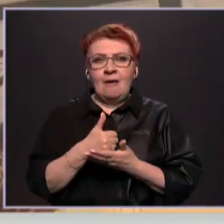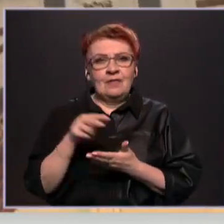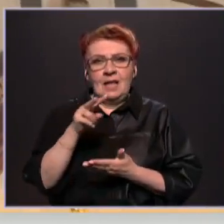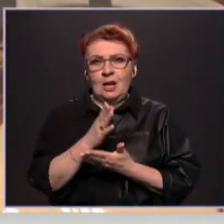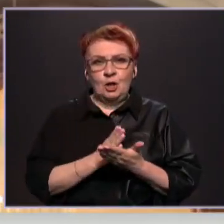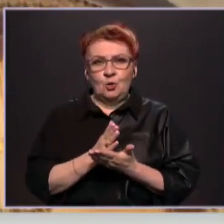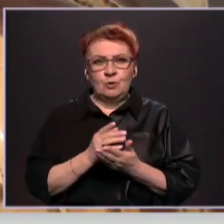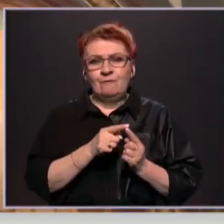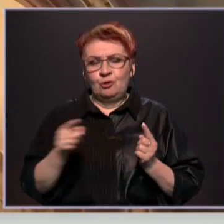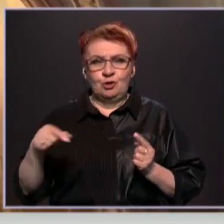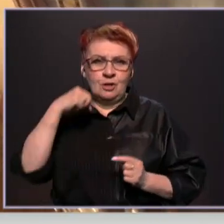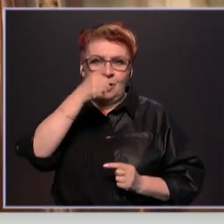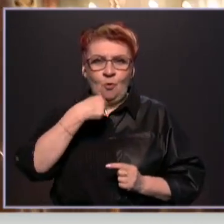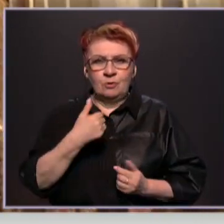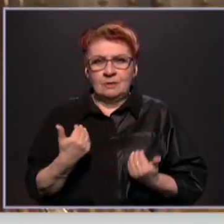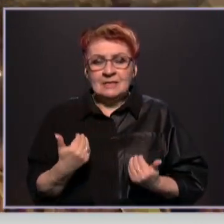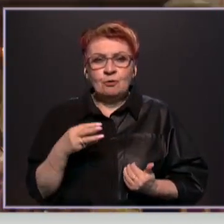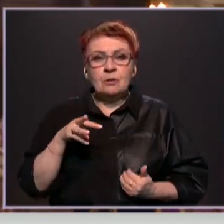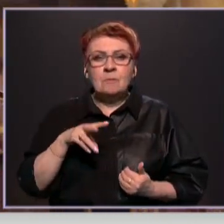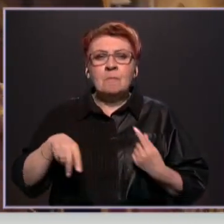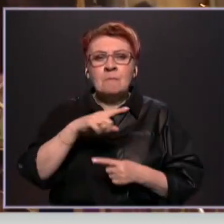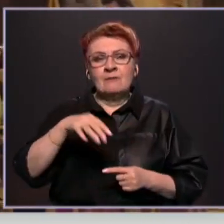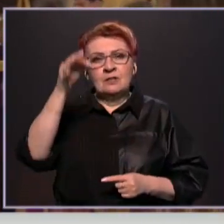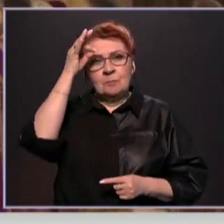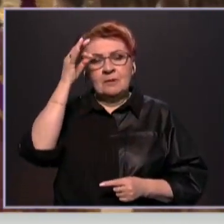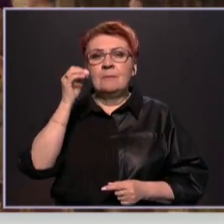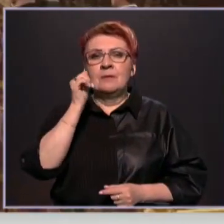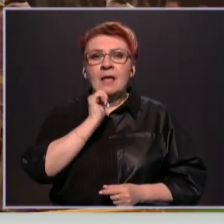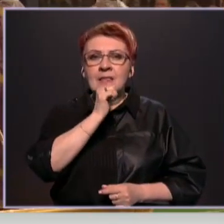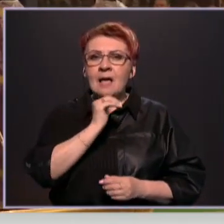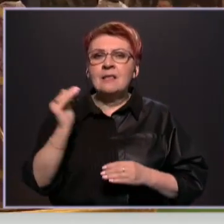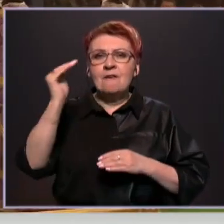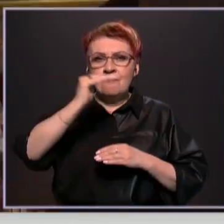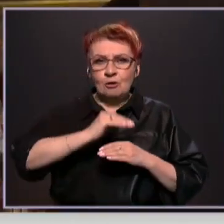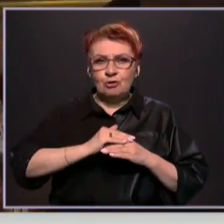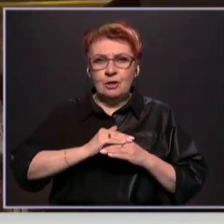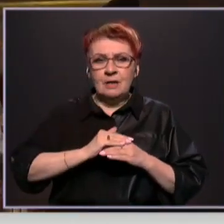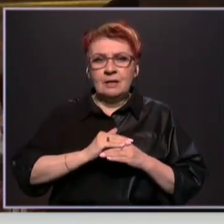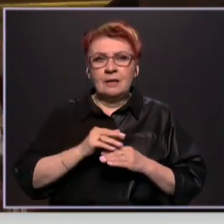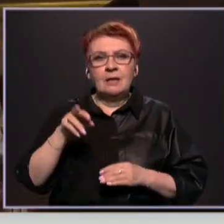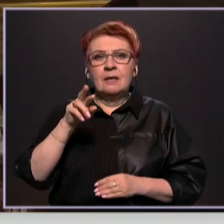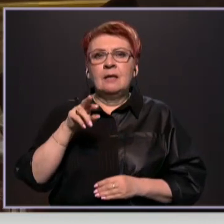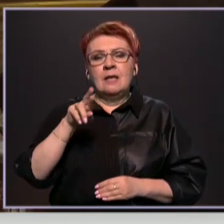года потому что именно сегодня мы вспоминаем тайные вечера и я помню об этом всегда своим